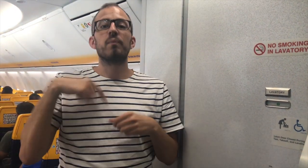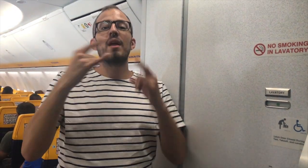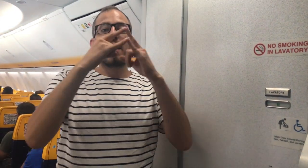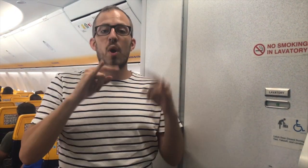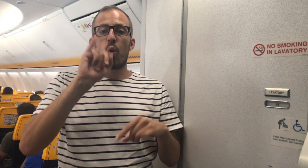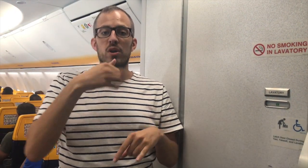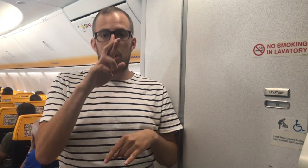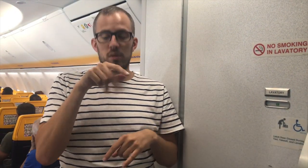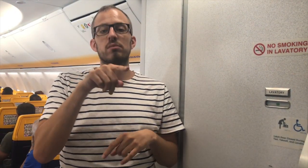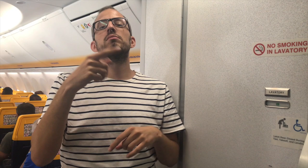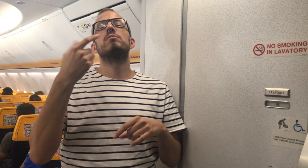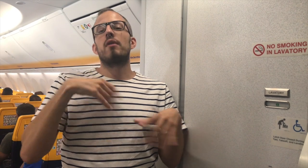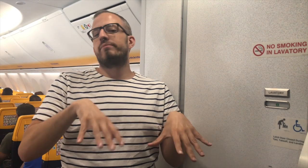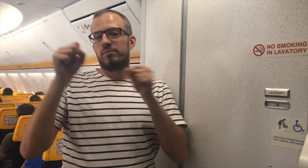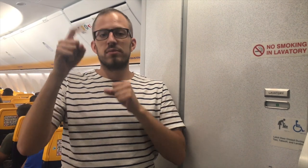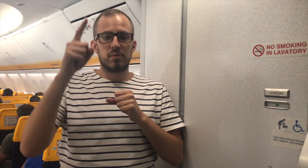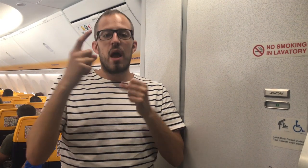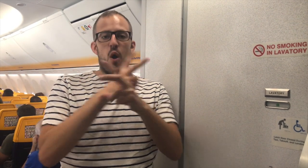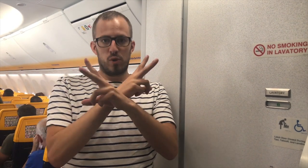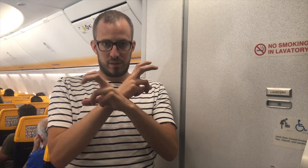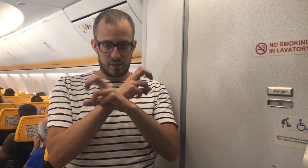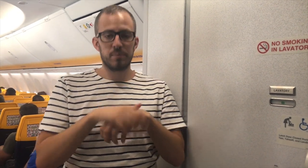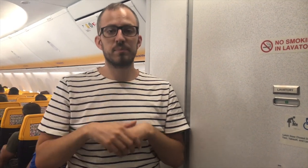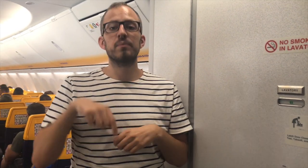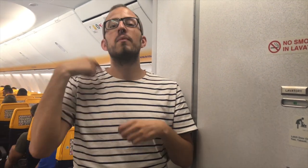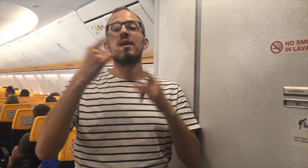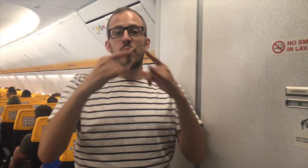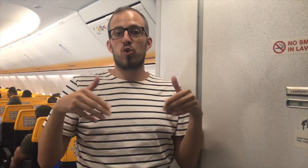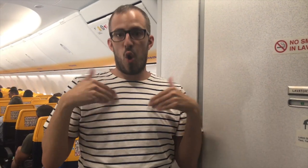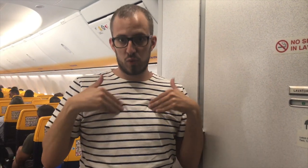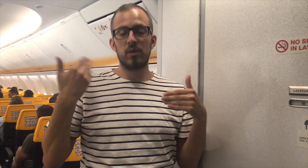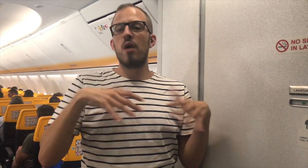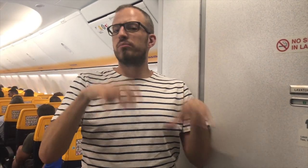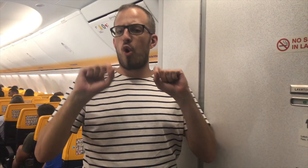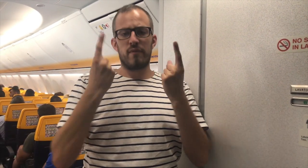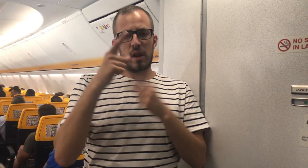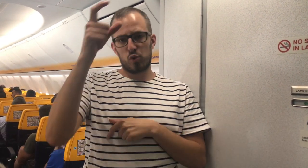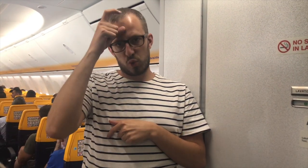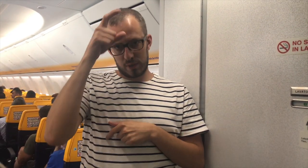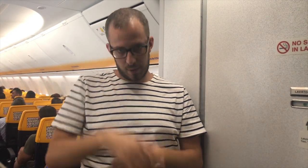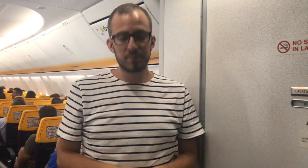Del EUDY Junior Camp se encargará Austria. Del EUDY Youth Camp, se encargará Turquía.